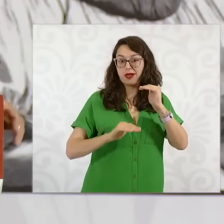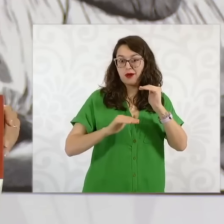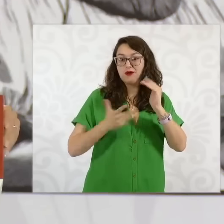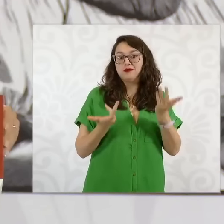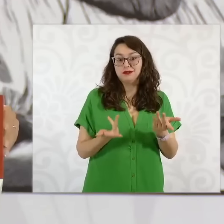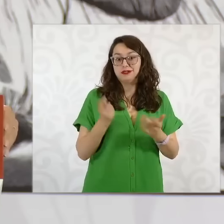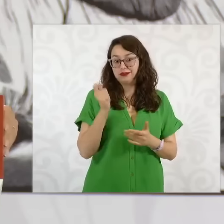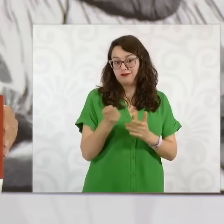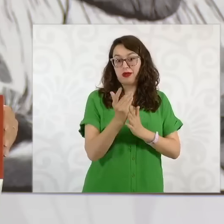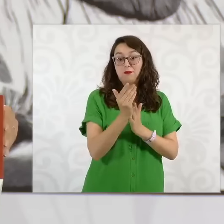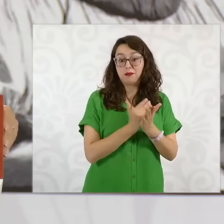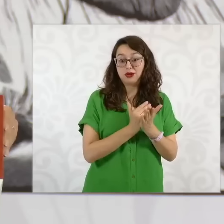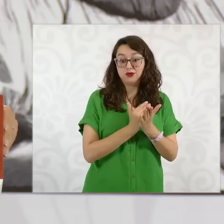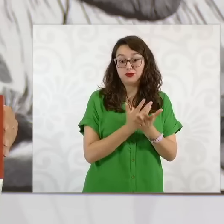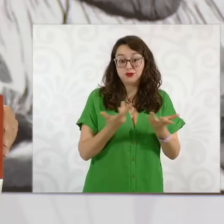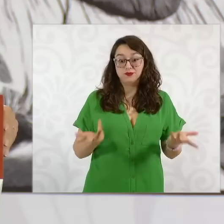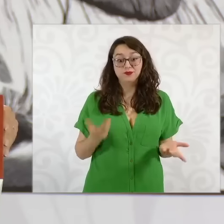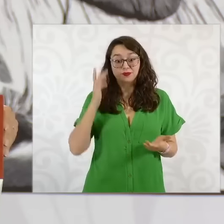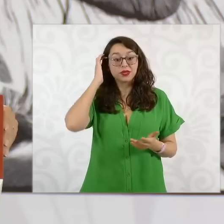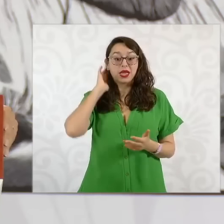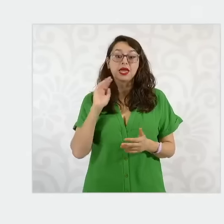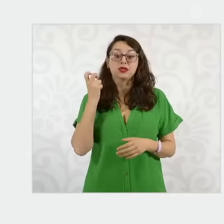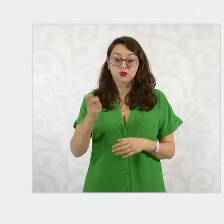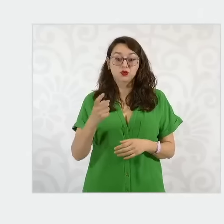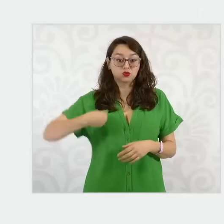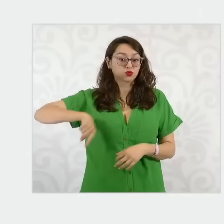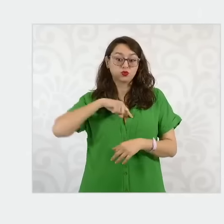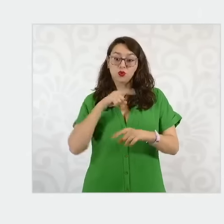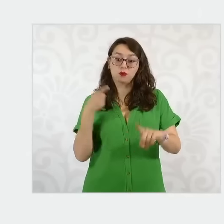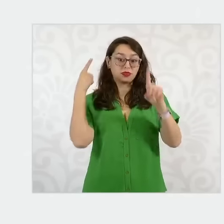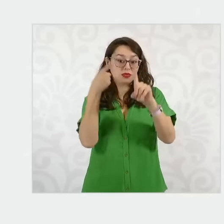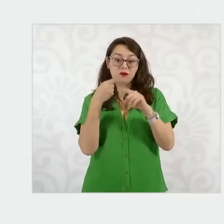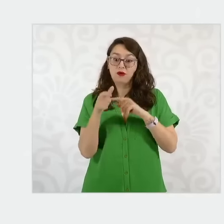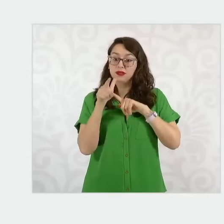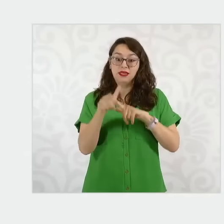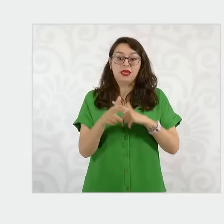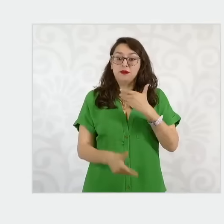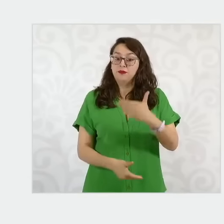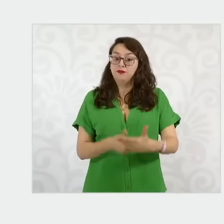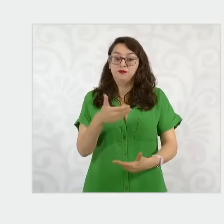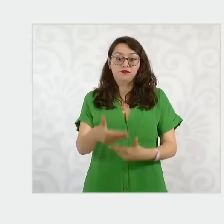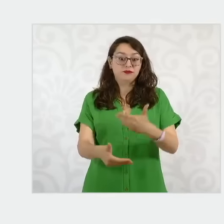el precio de la gasolina y nuestro objetivo es que siga manteniéndose por lo menos en ese rango.